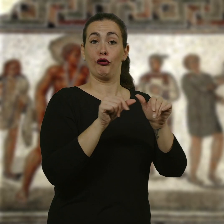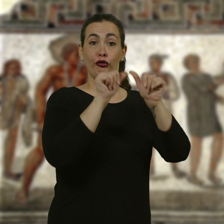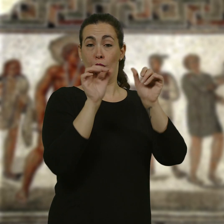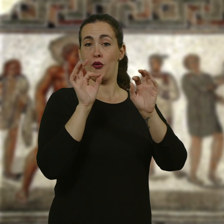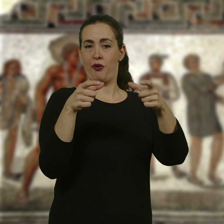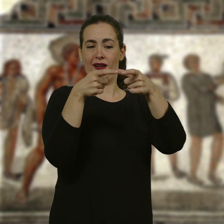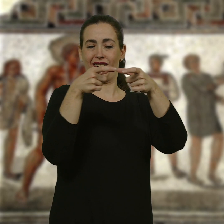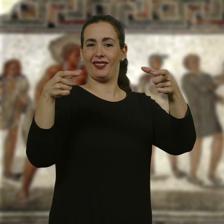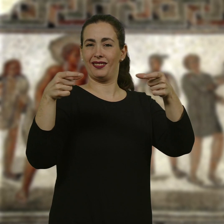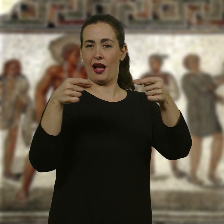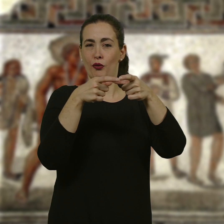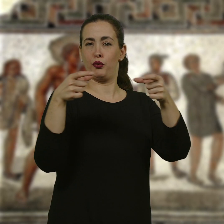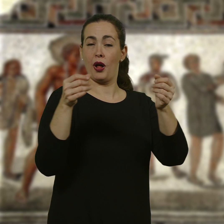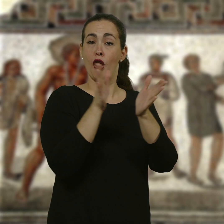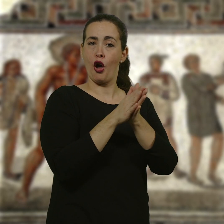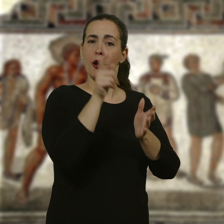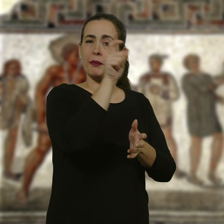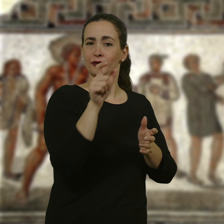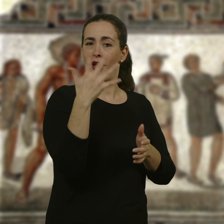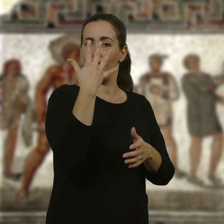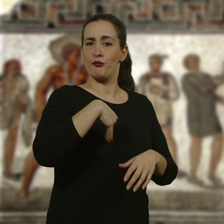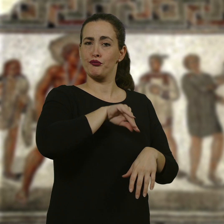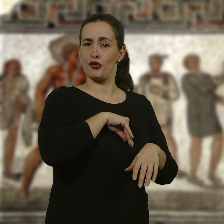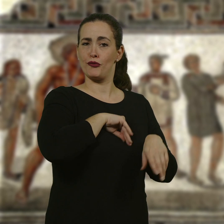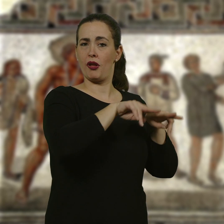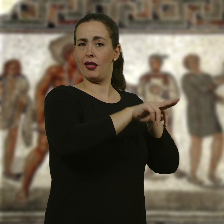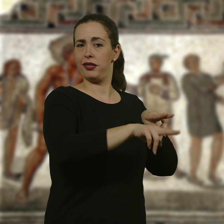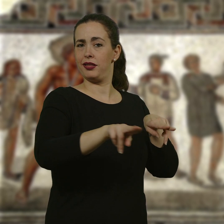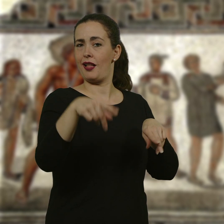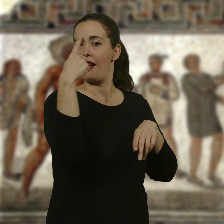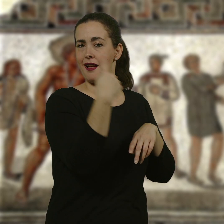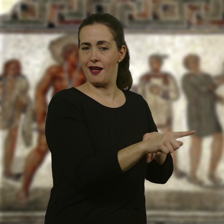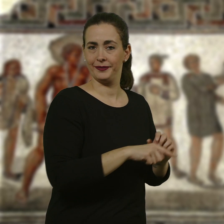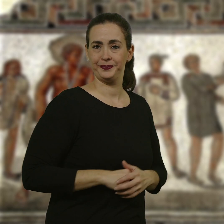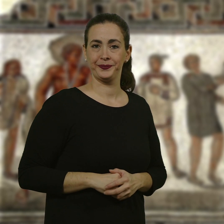de planta rectangular, amb les restes de cinc individus.